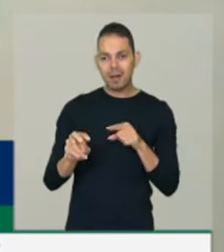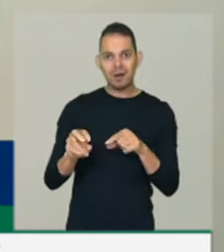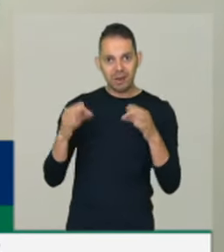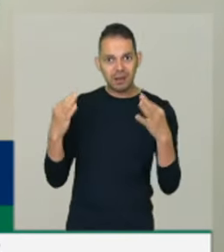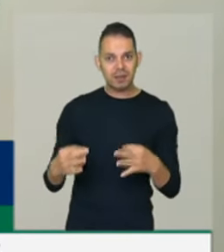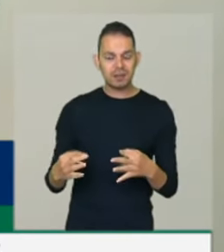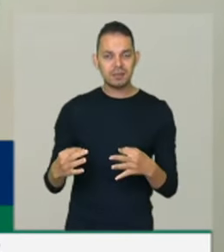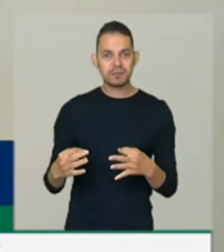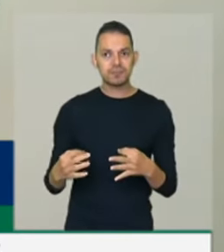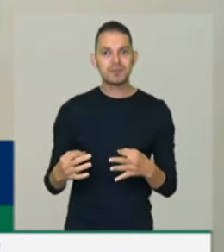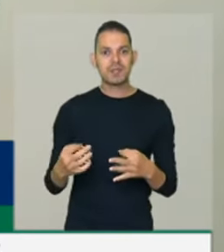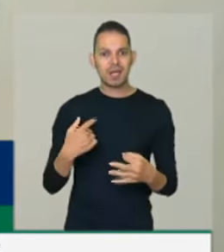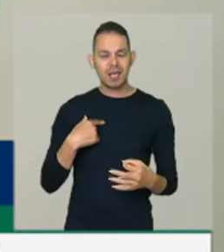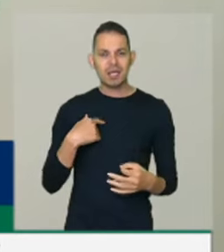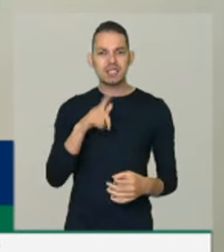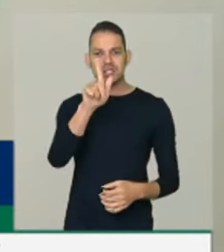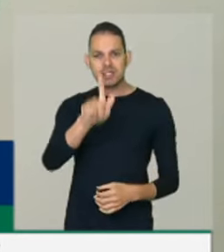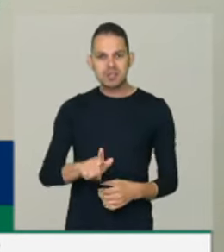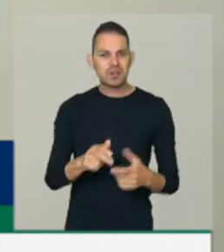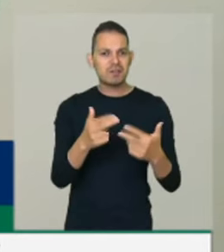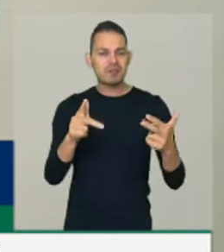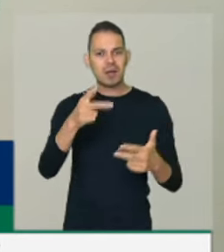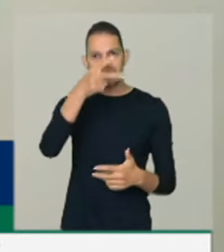GESTORES.... PREFEITOS, GOVERNADORES, MAS PRINCIPALMENTE OS PROFISSIONAIS DA ÁREA DA